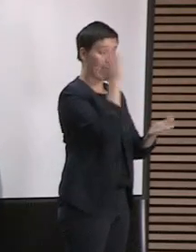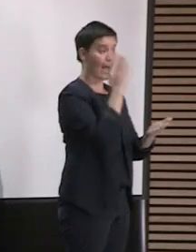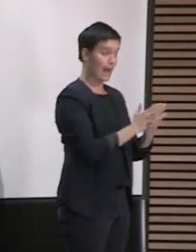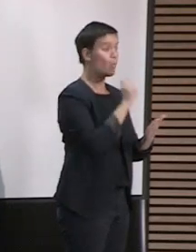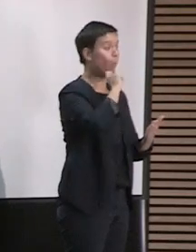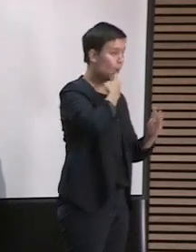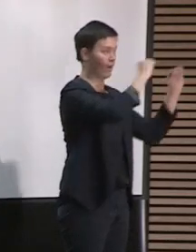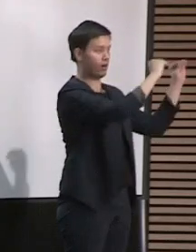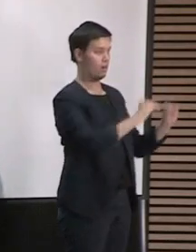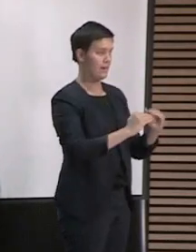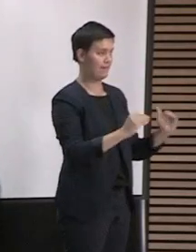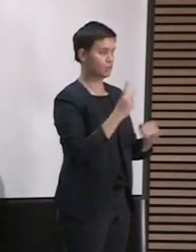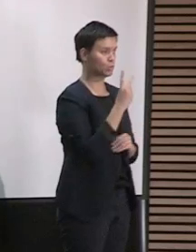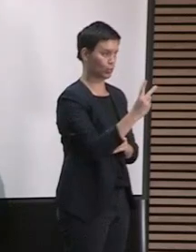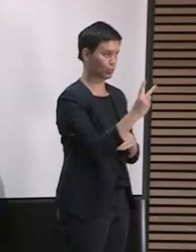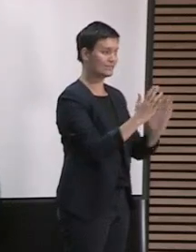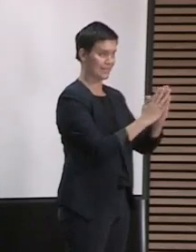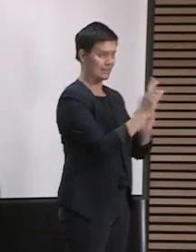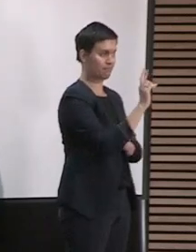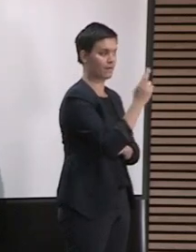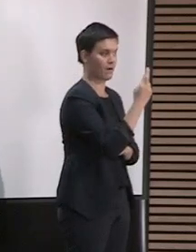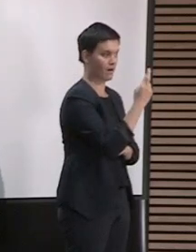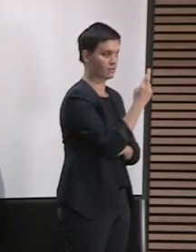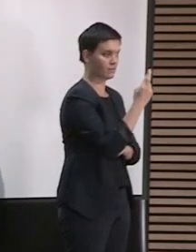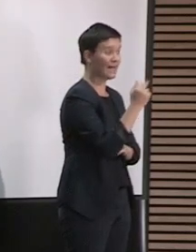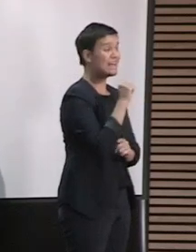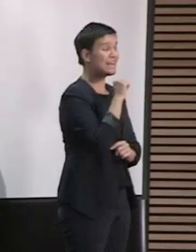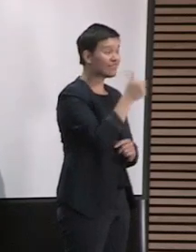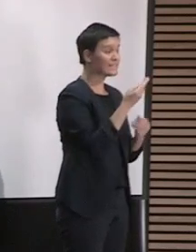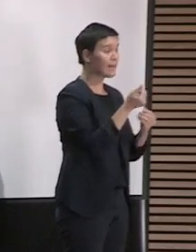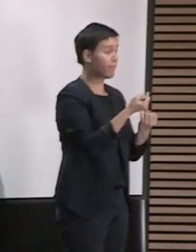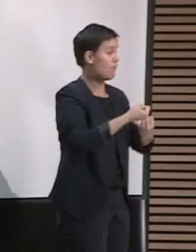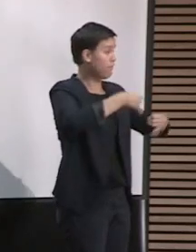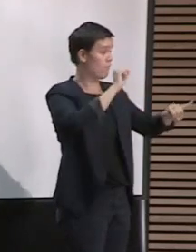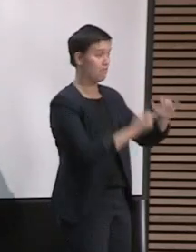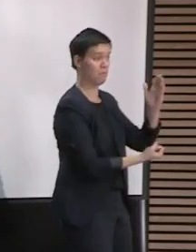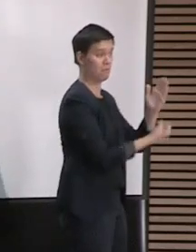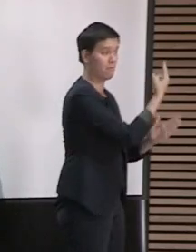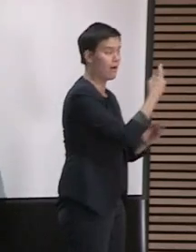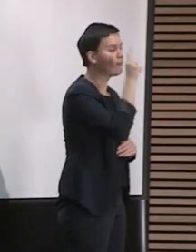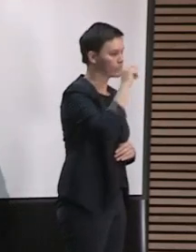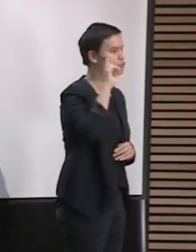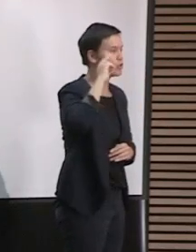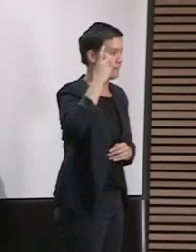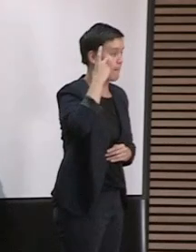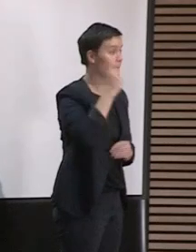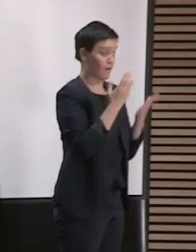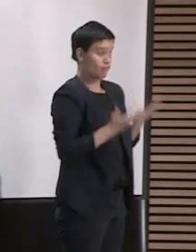hikoi, te kaha ki te rapu nama